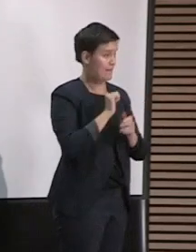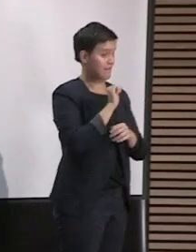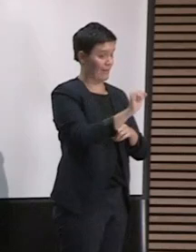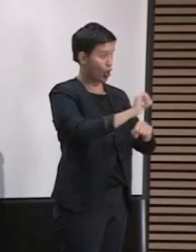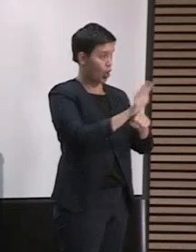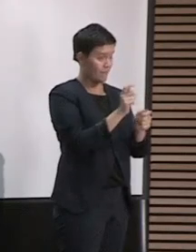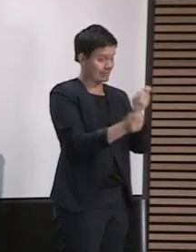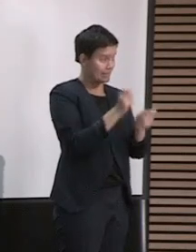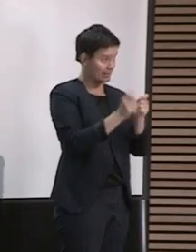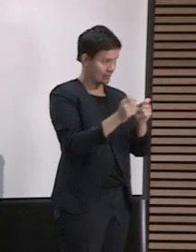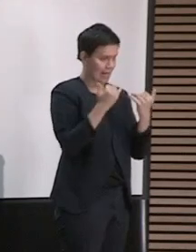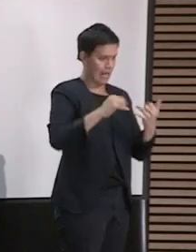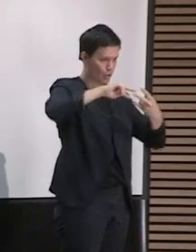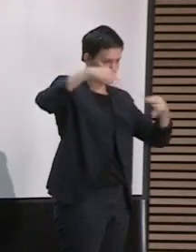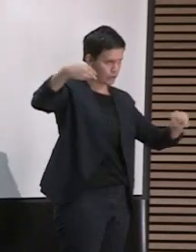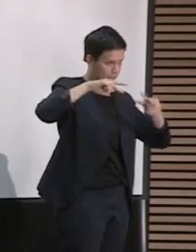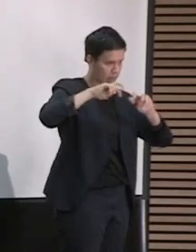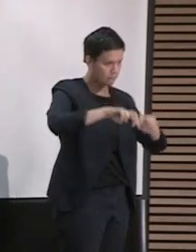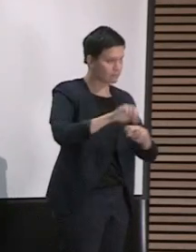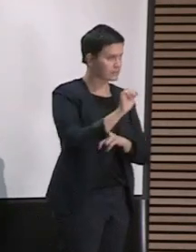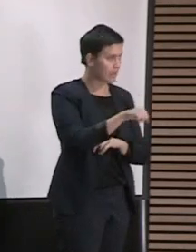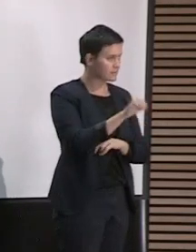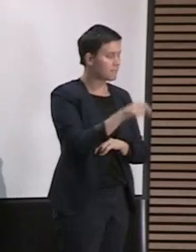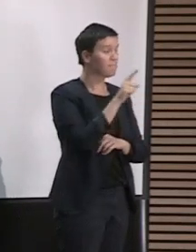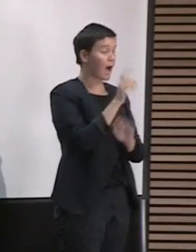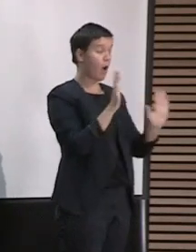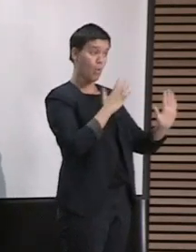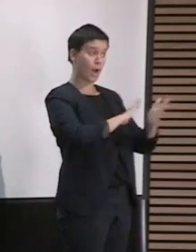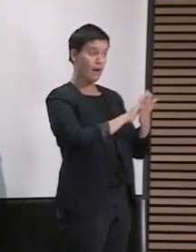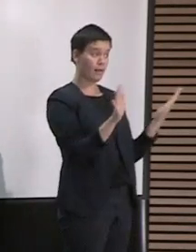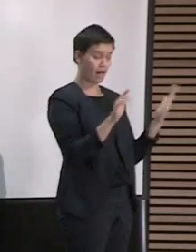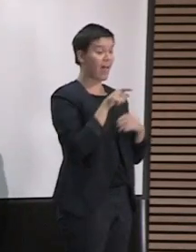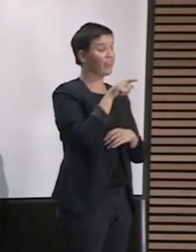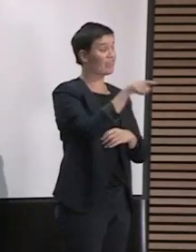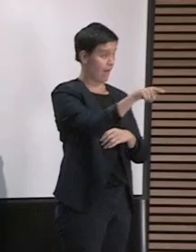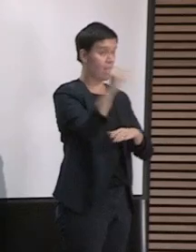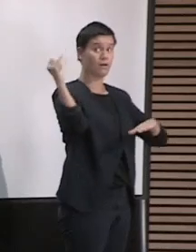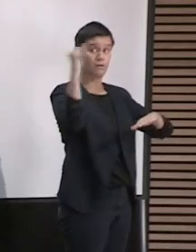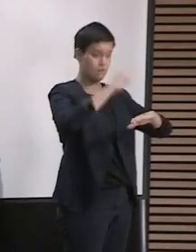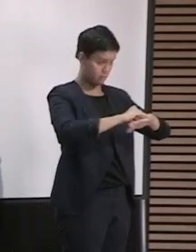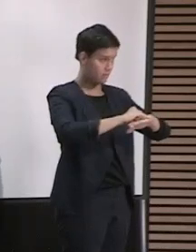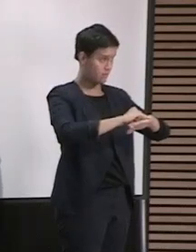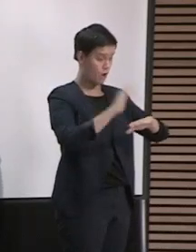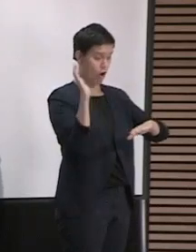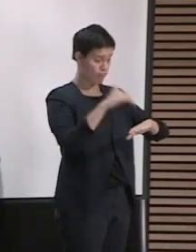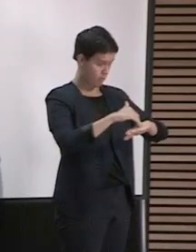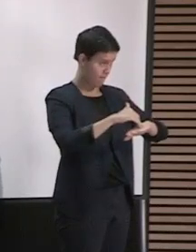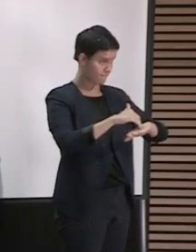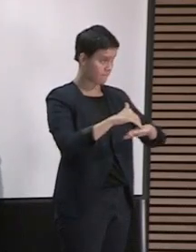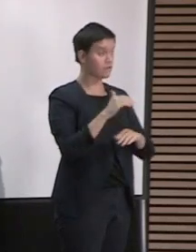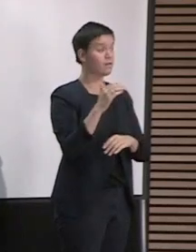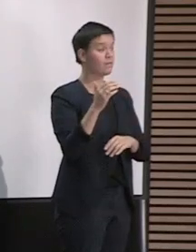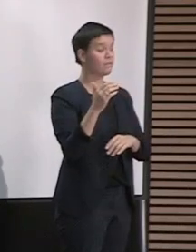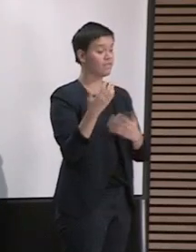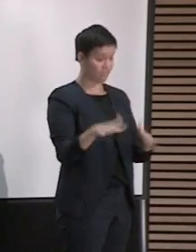i te w. E kitea ana kua oti i